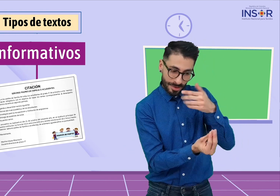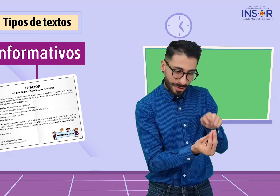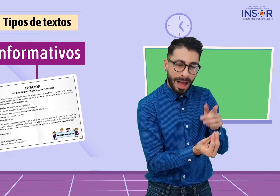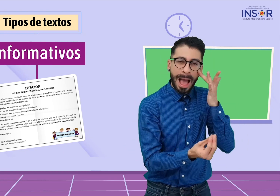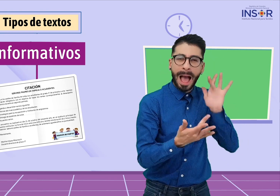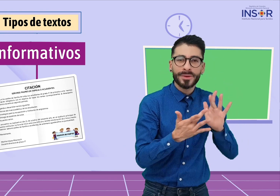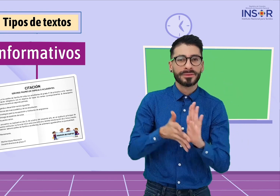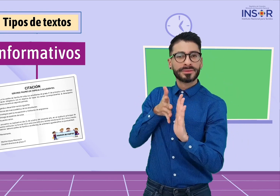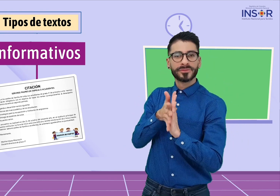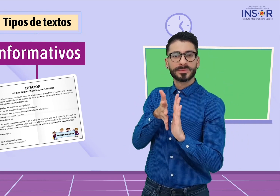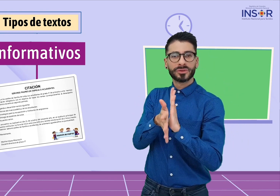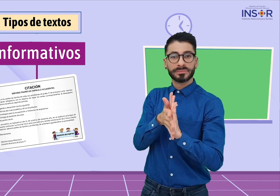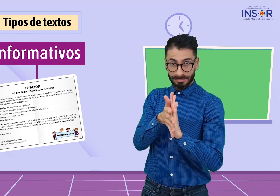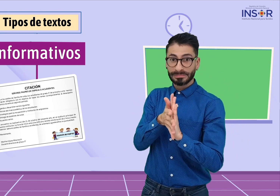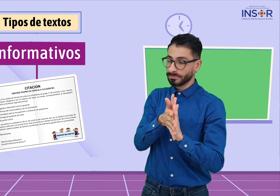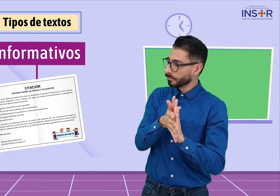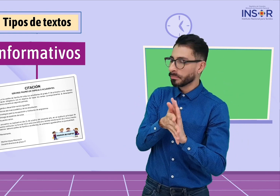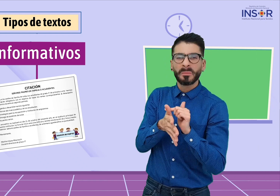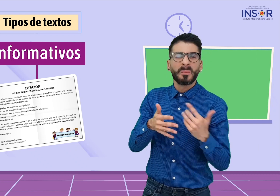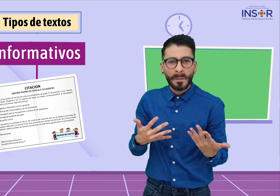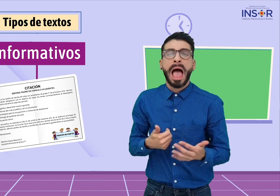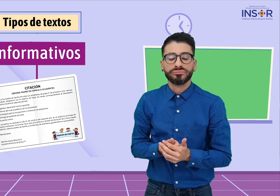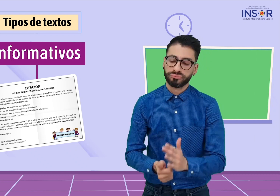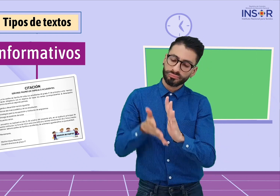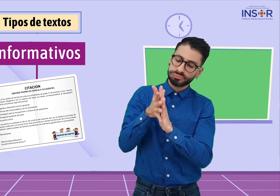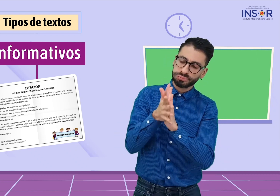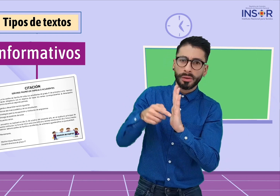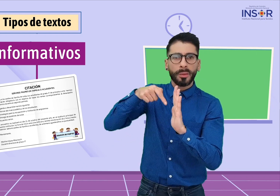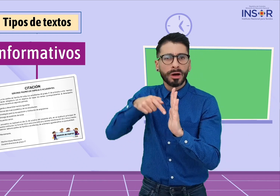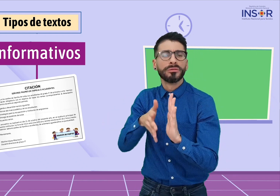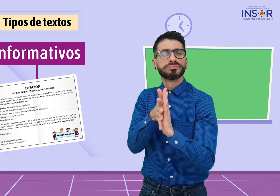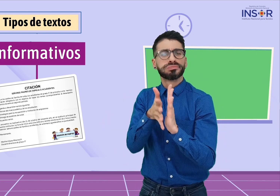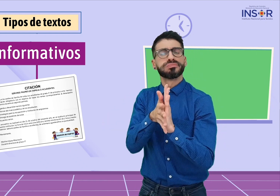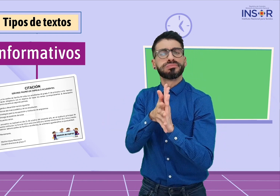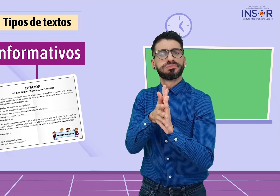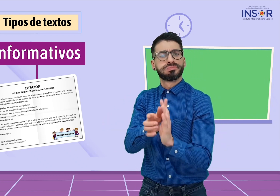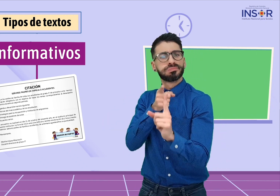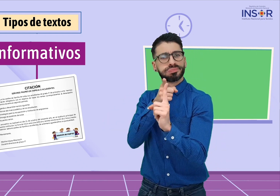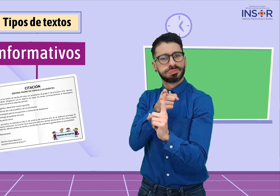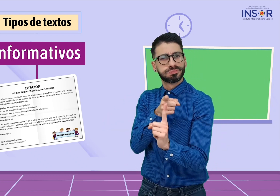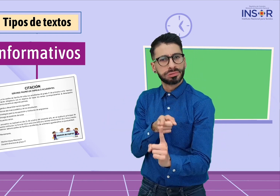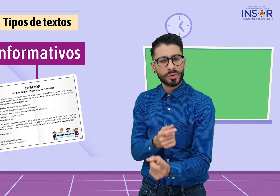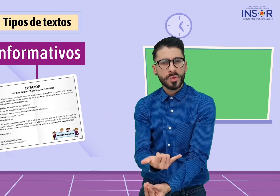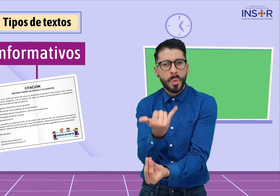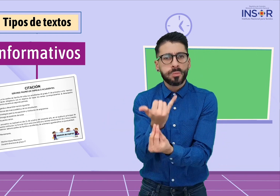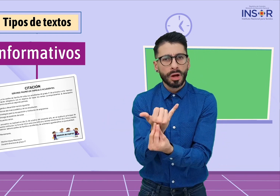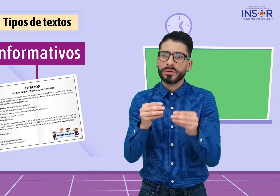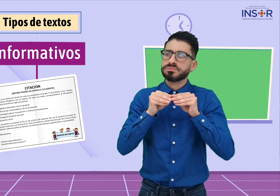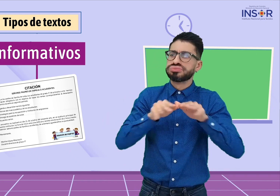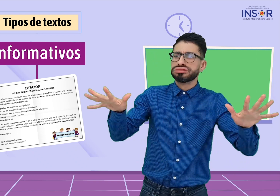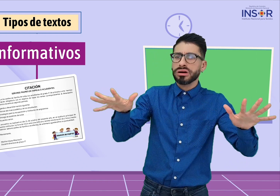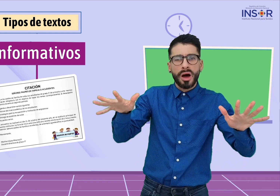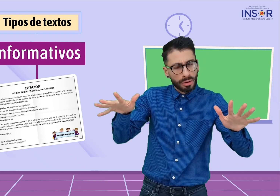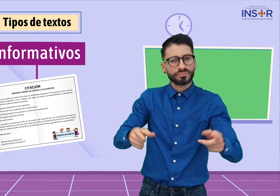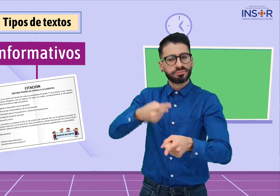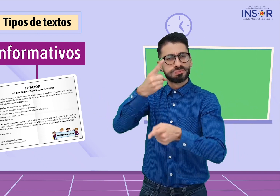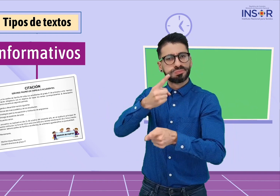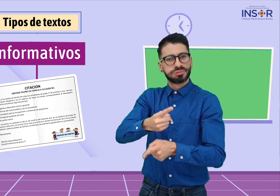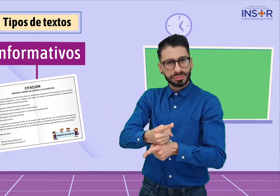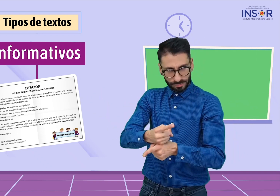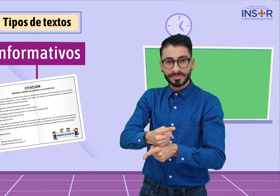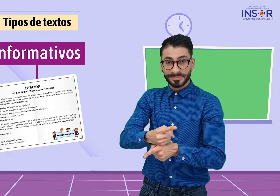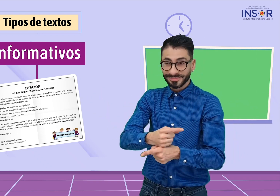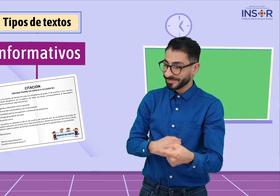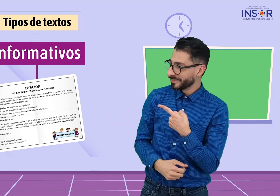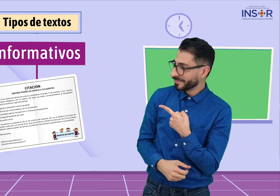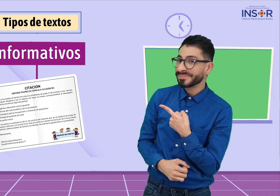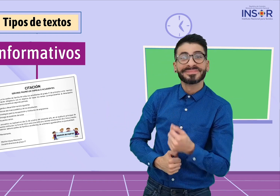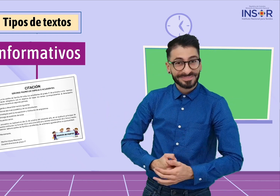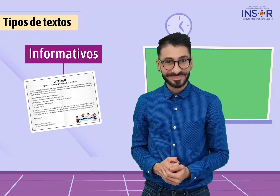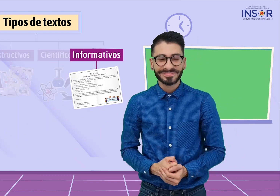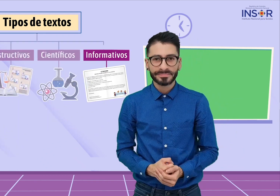Este texto brinda información de una situación en concreto que necesita ser divulgada para que algún asunto se lleve a cabo.